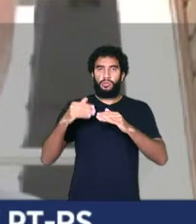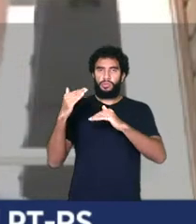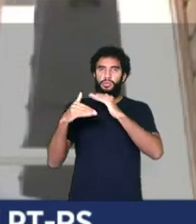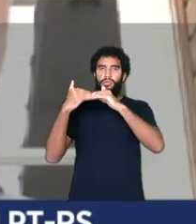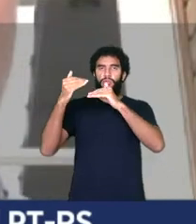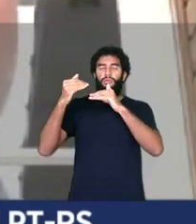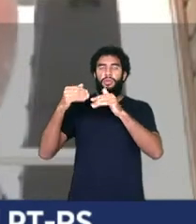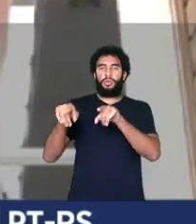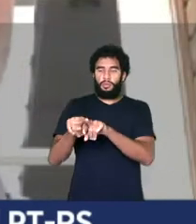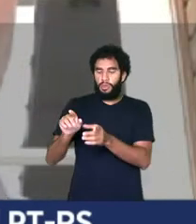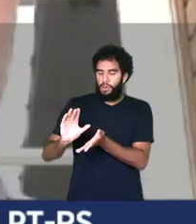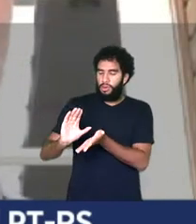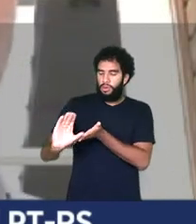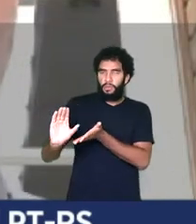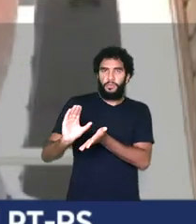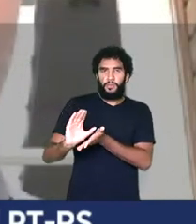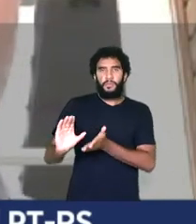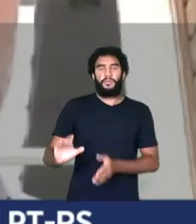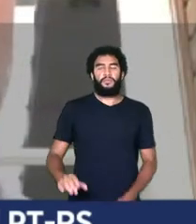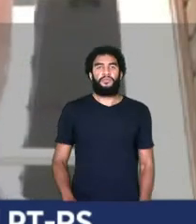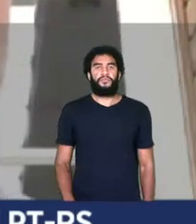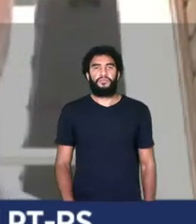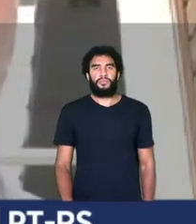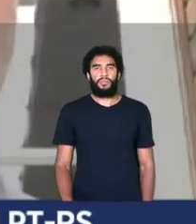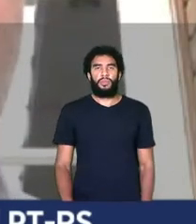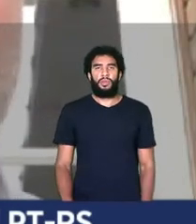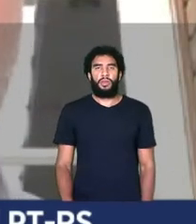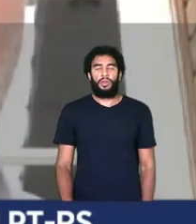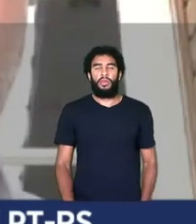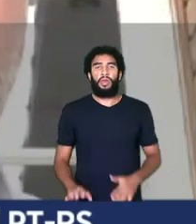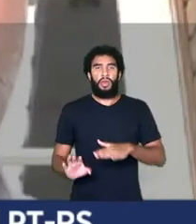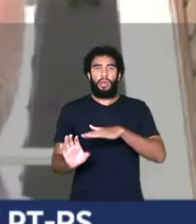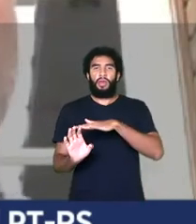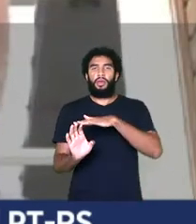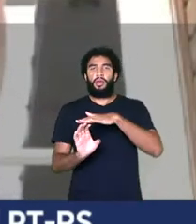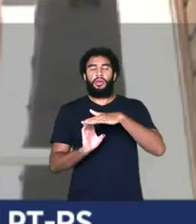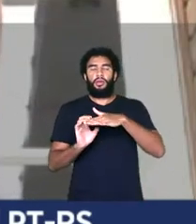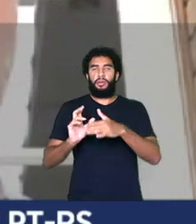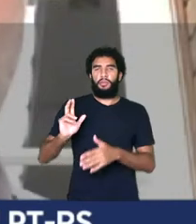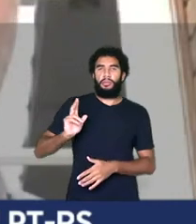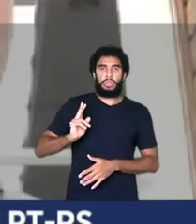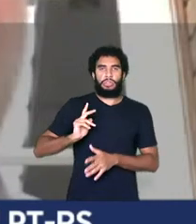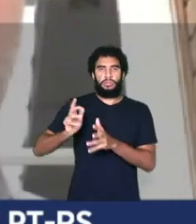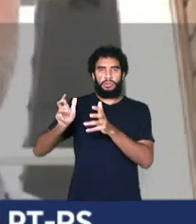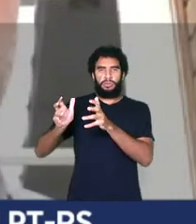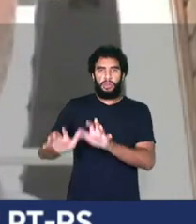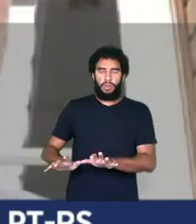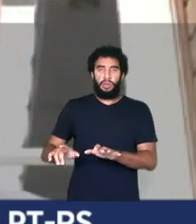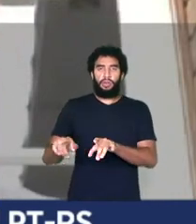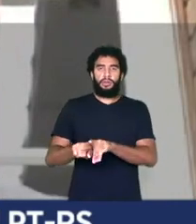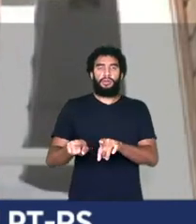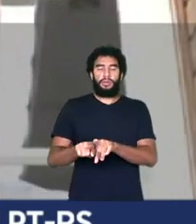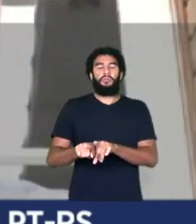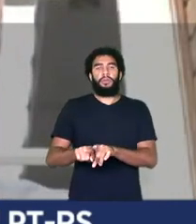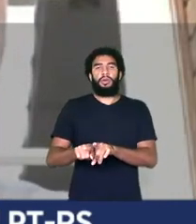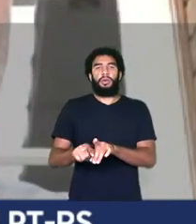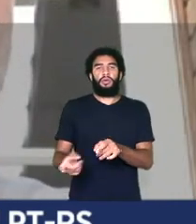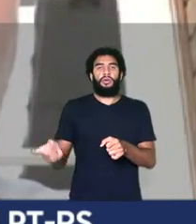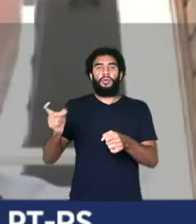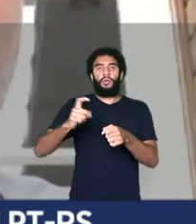DESENVOLVIMENTO NACIONAL, COM INVESTIMENTOS, SUSPENDER TODO E QUALQUER PRIVATIZAÇÃO DO SEU PATRIMÔNIO, TRATAR DE RECUPERAR PATRIMÔNIO